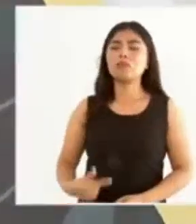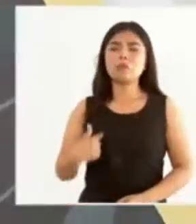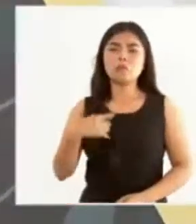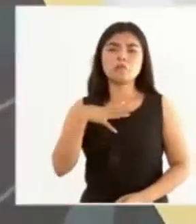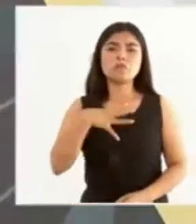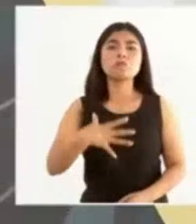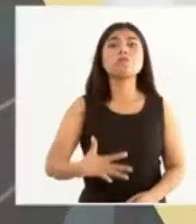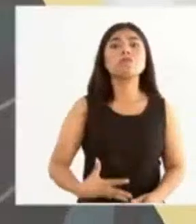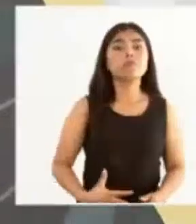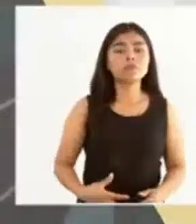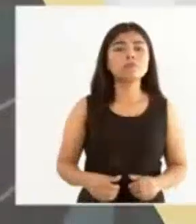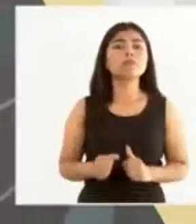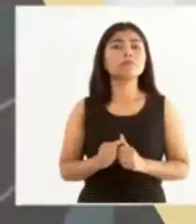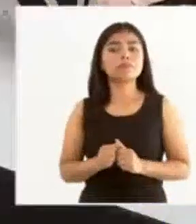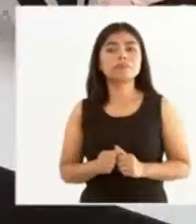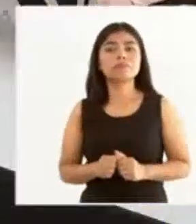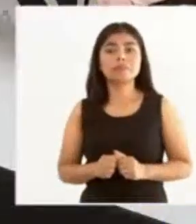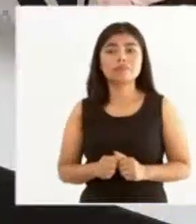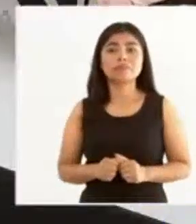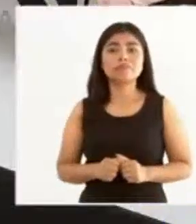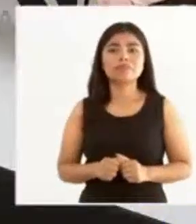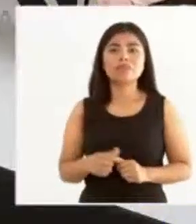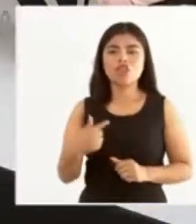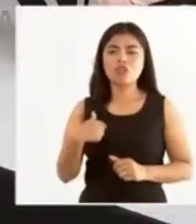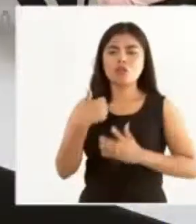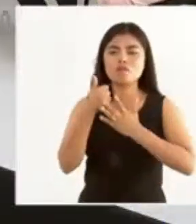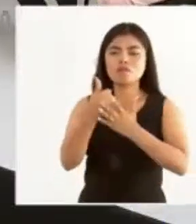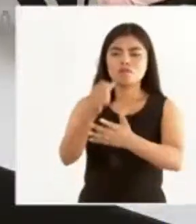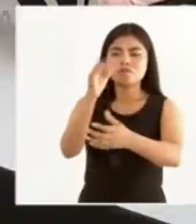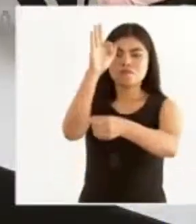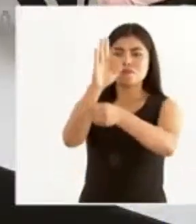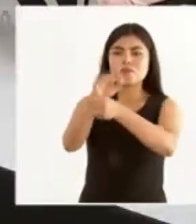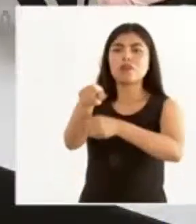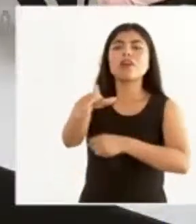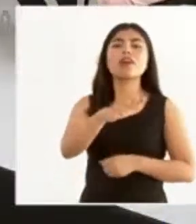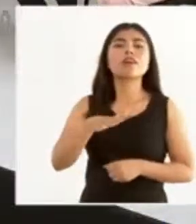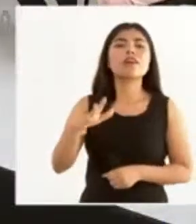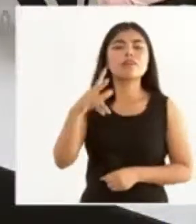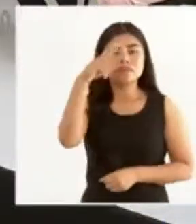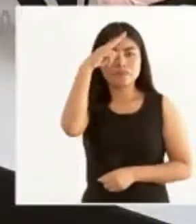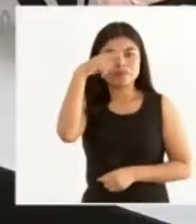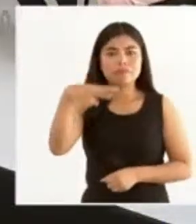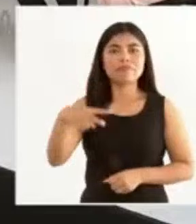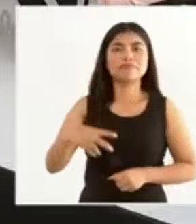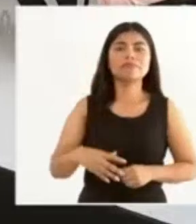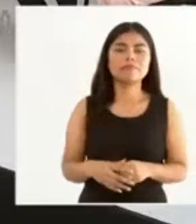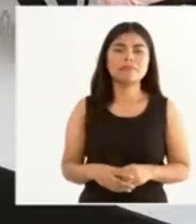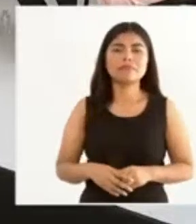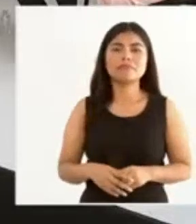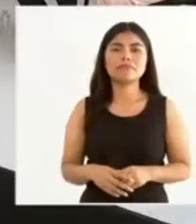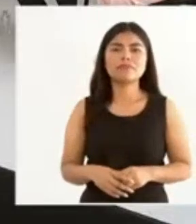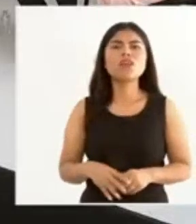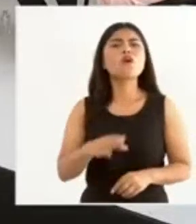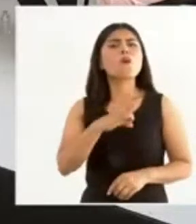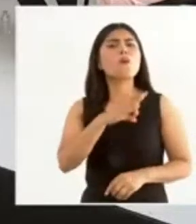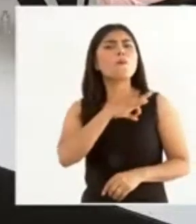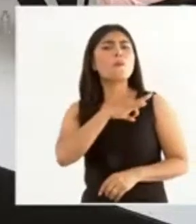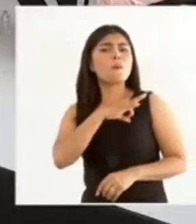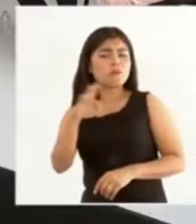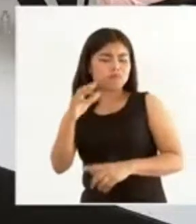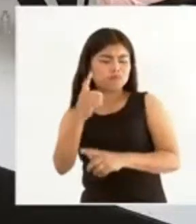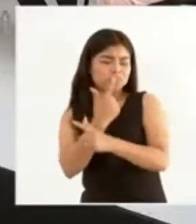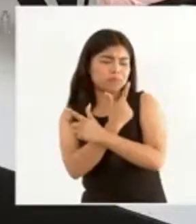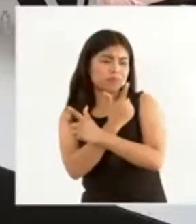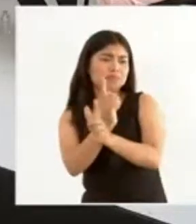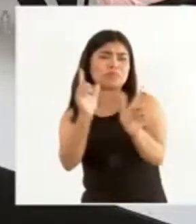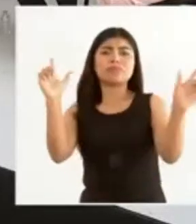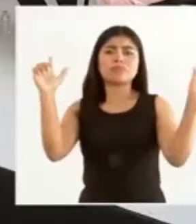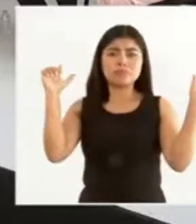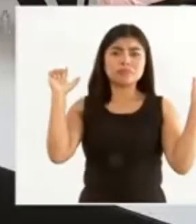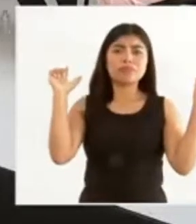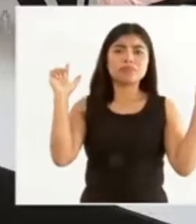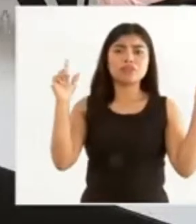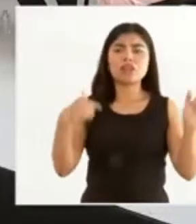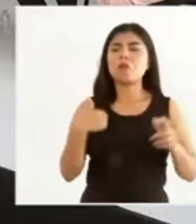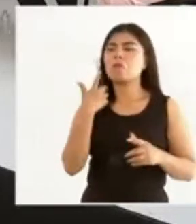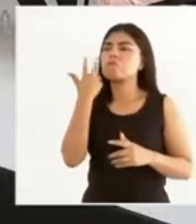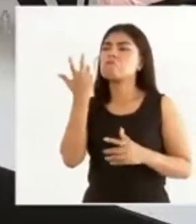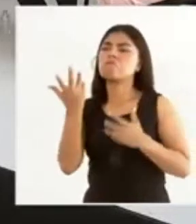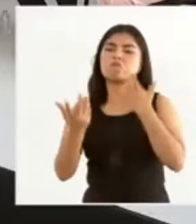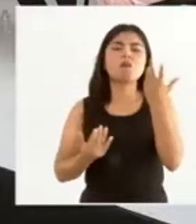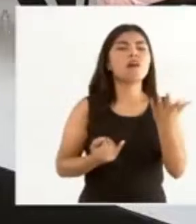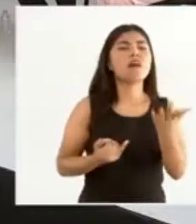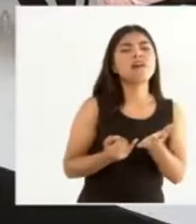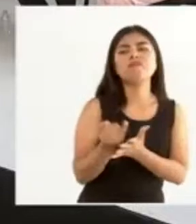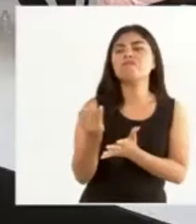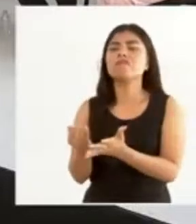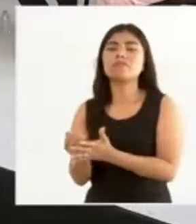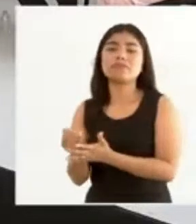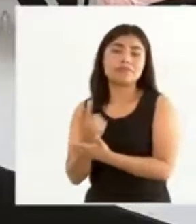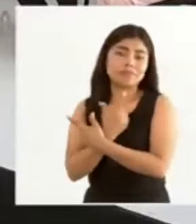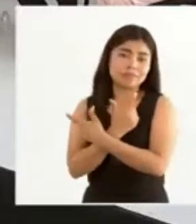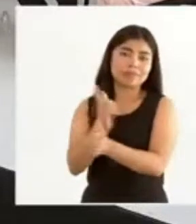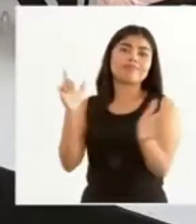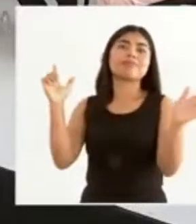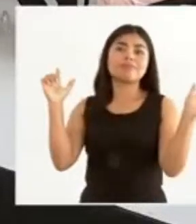Por voluntad del pueblo de México. Las mujeres podemos ser lo que queramos ser.